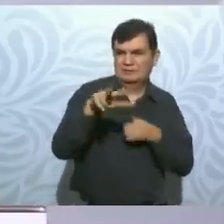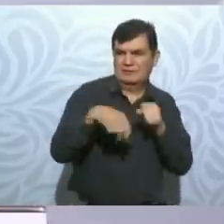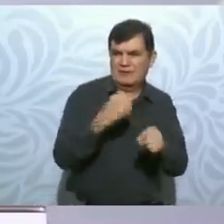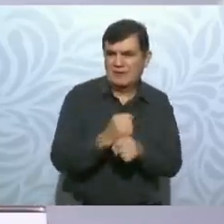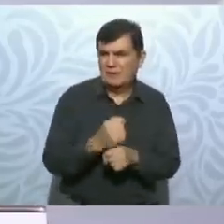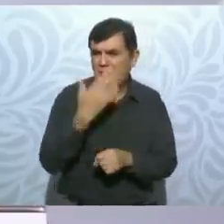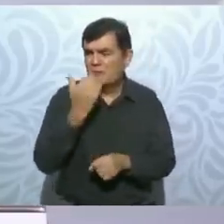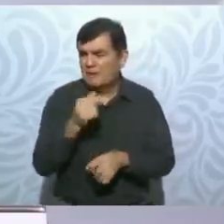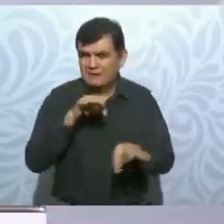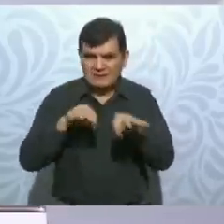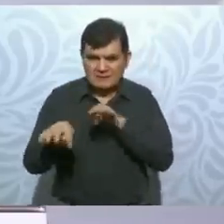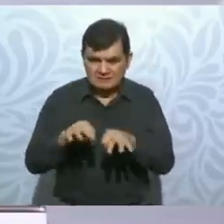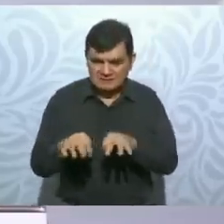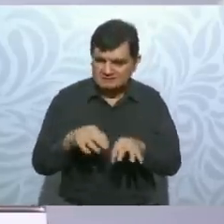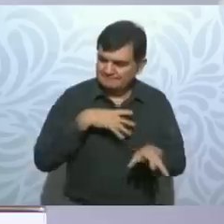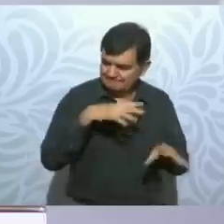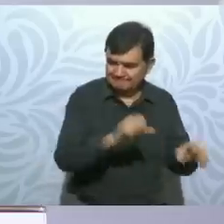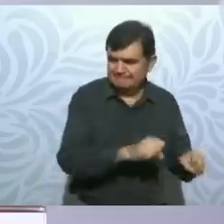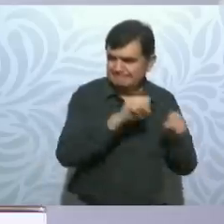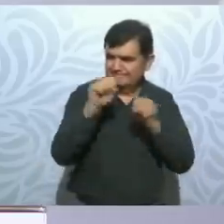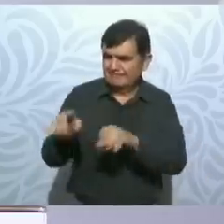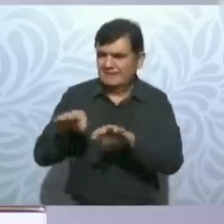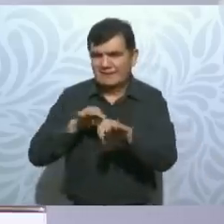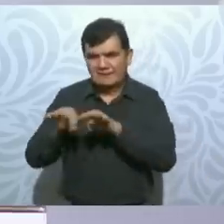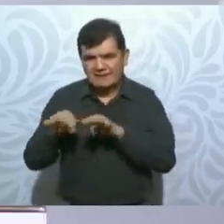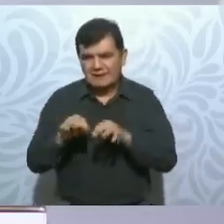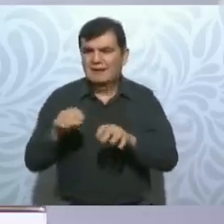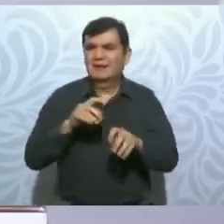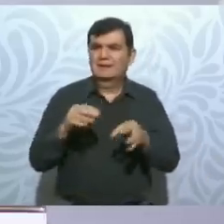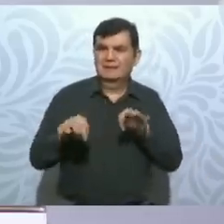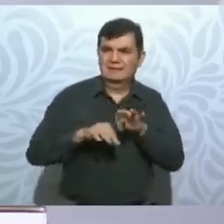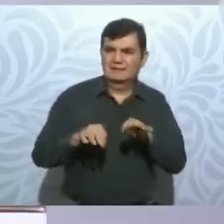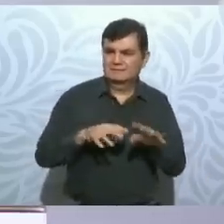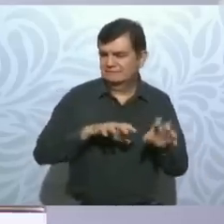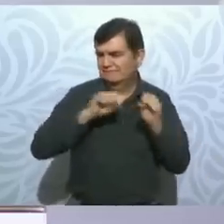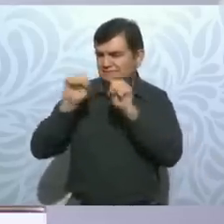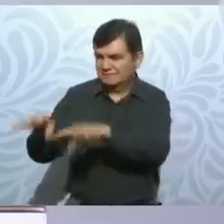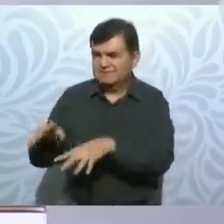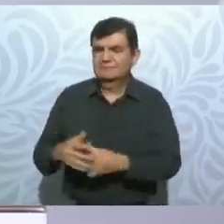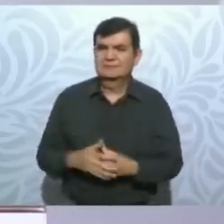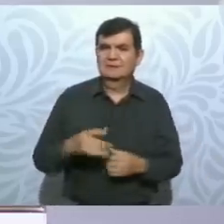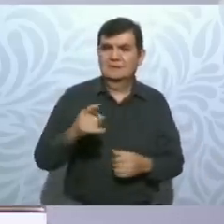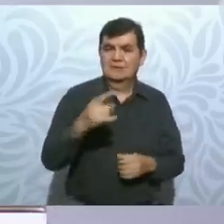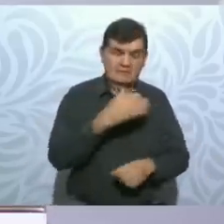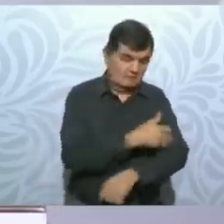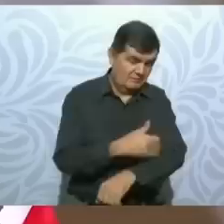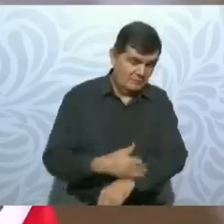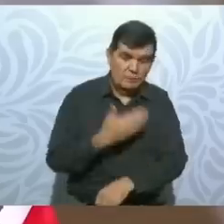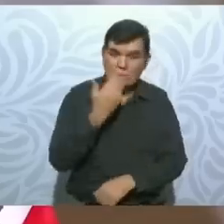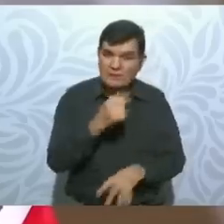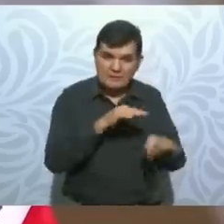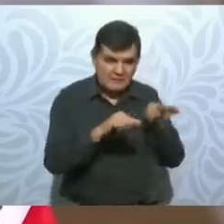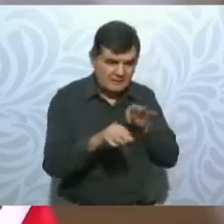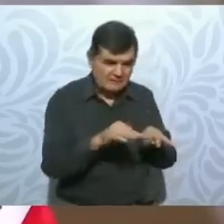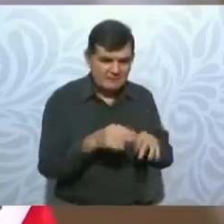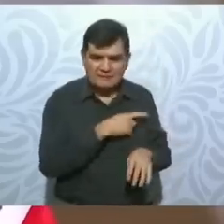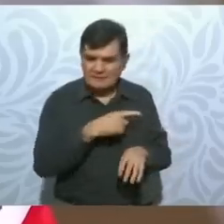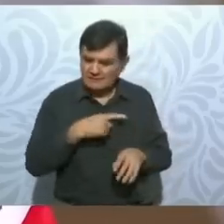empleo tenemos que buscarle empleo si la familia no tiene trabajo tenemos que encontrar la manera